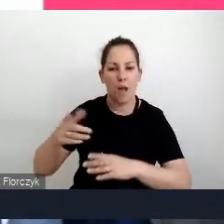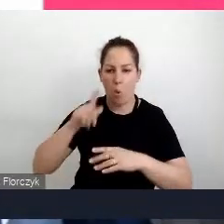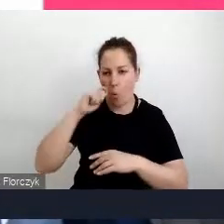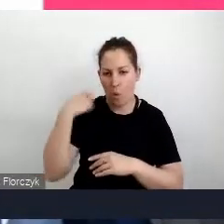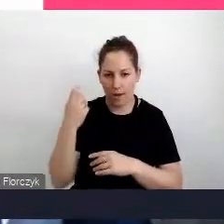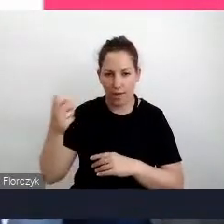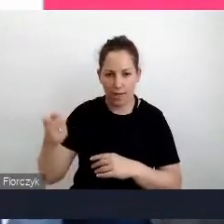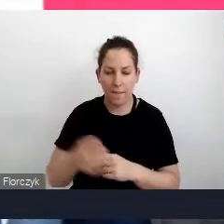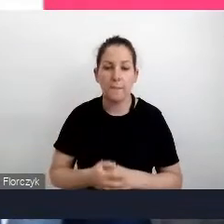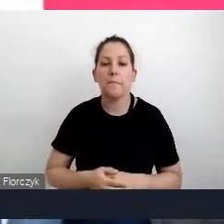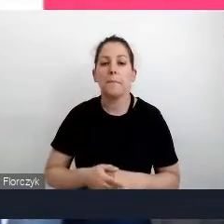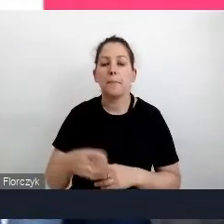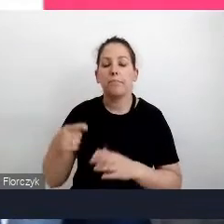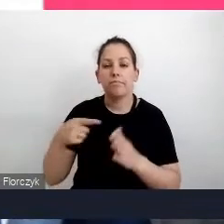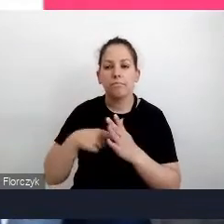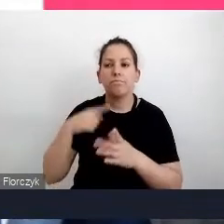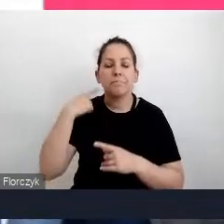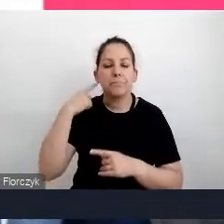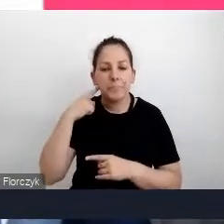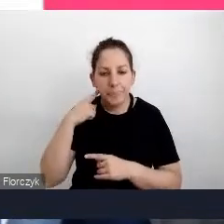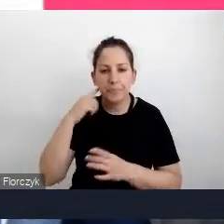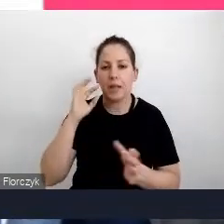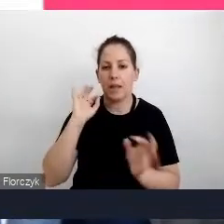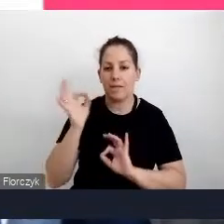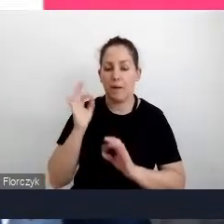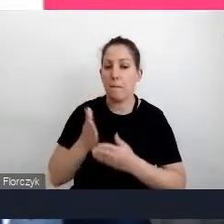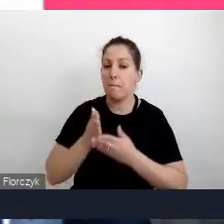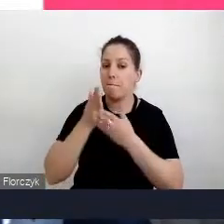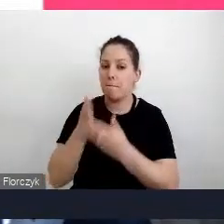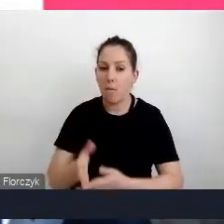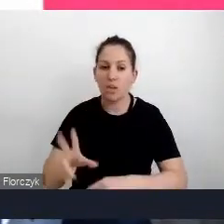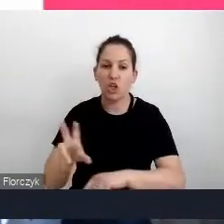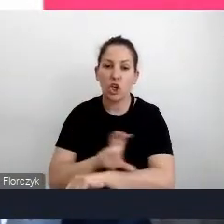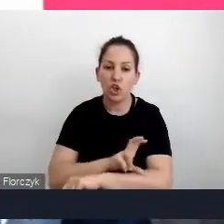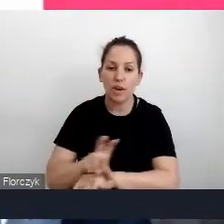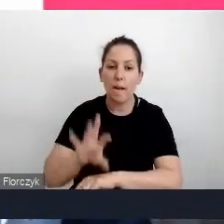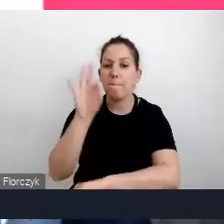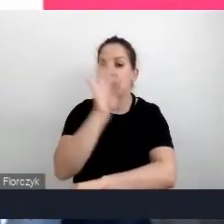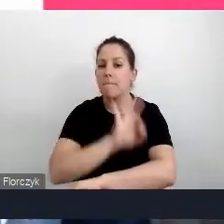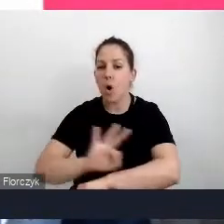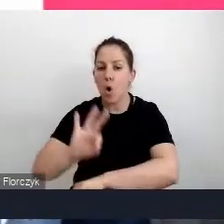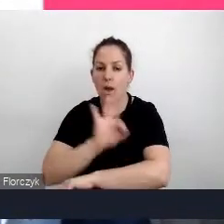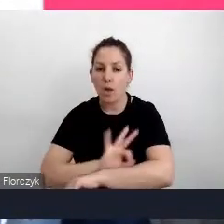Dotarła do nas informacja, że pomoc inżynierska, projektowa, w zakresie opieki zdrowotnej,